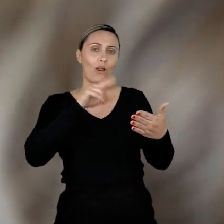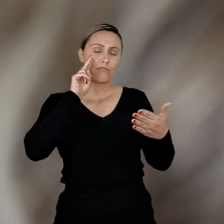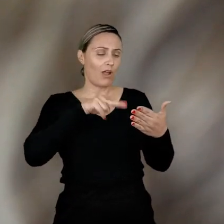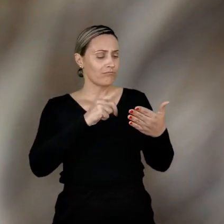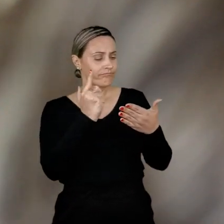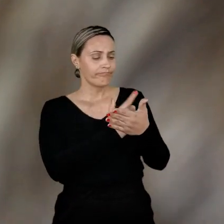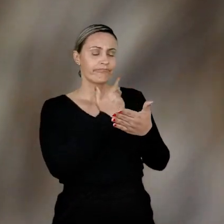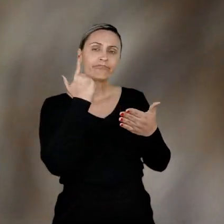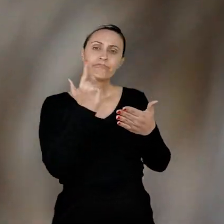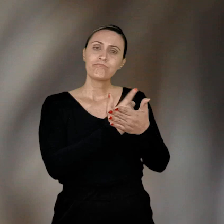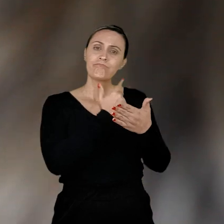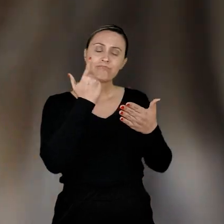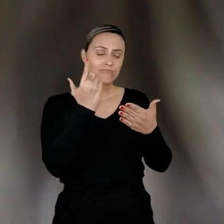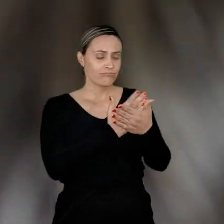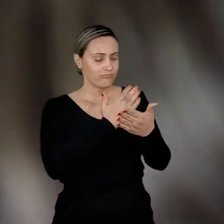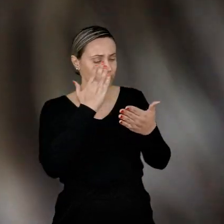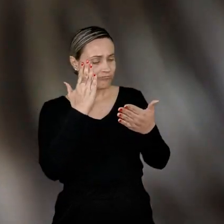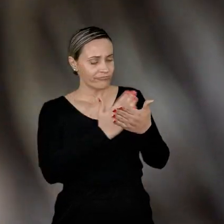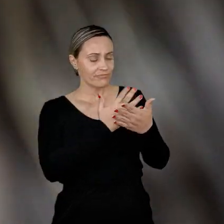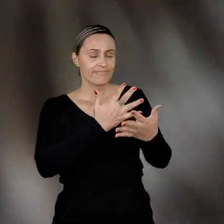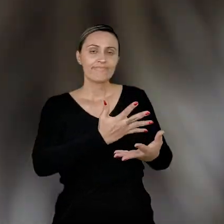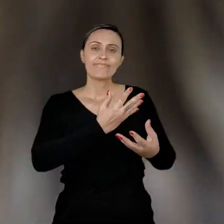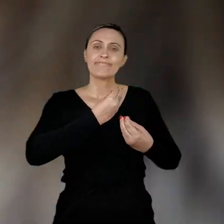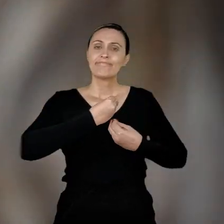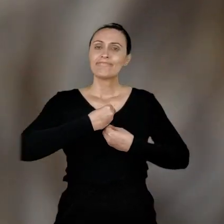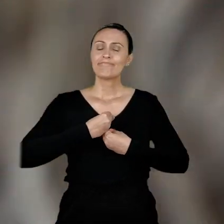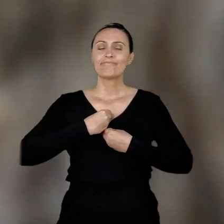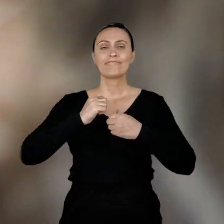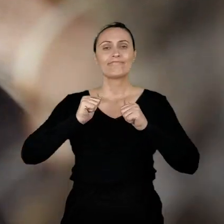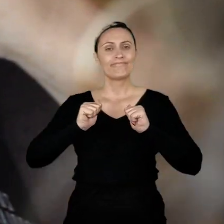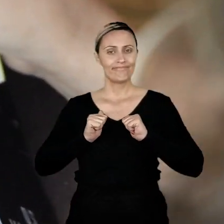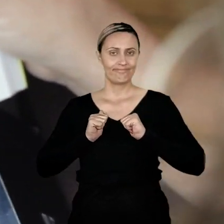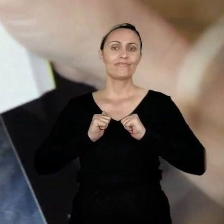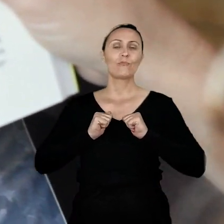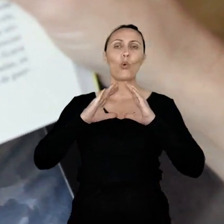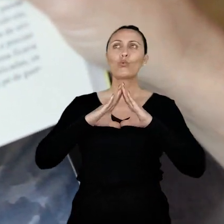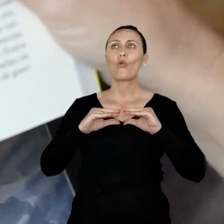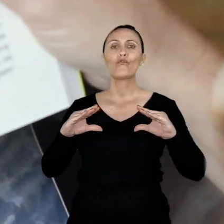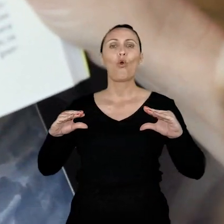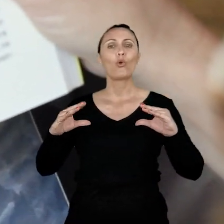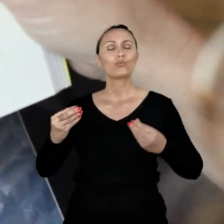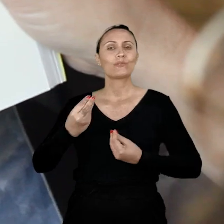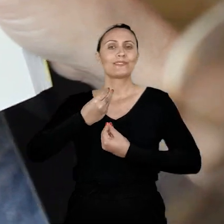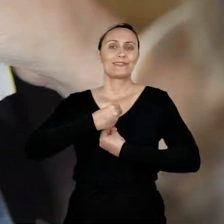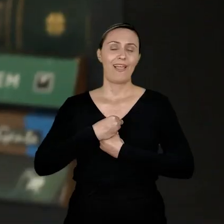tornou se uma janela para o descanso e o auto acolhimento. Ler é como acalentar a alma e a mente.